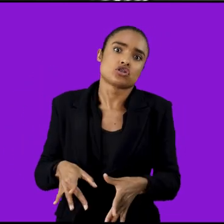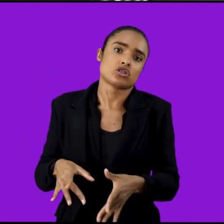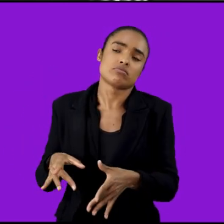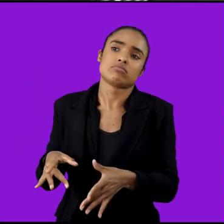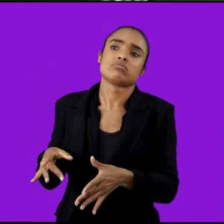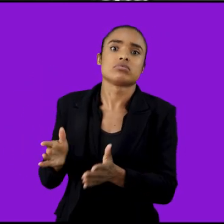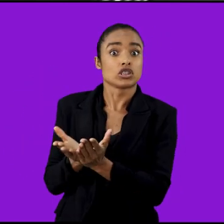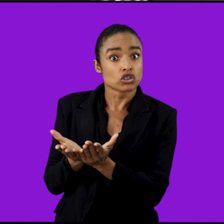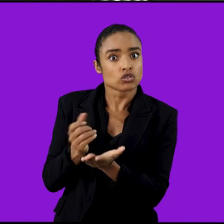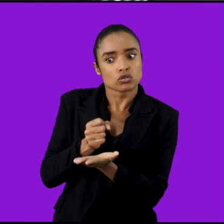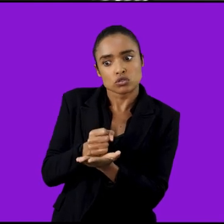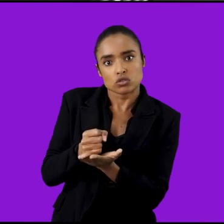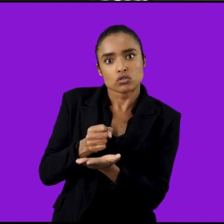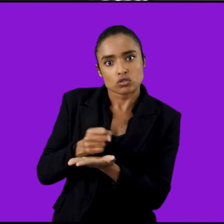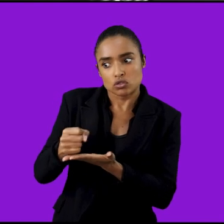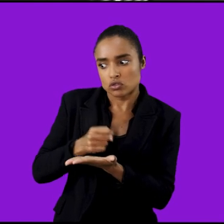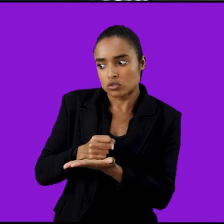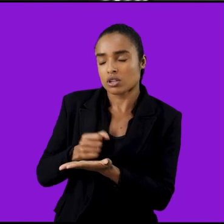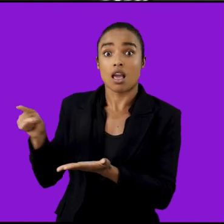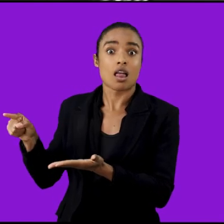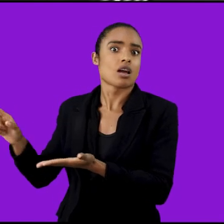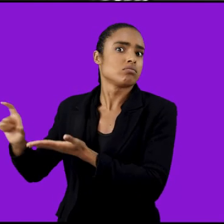Eu ganhava muito bem. Eu nunca recebi tão bem quanto foi trabalhar nessa empresa. E